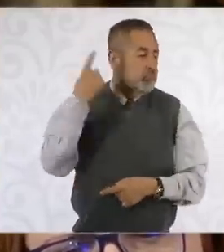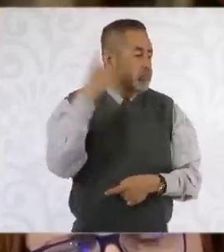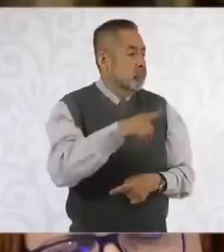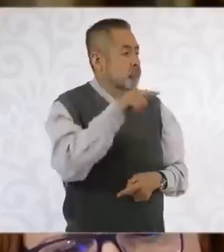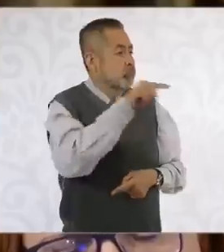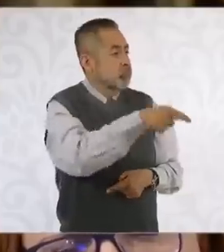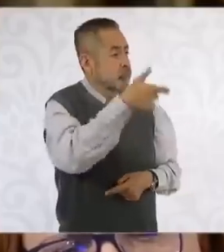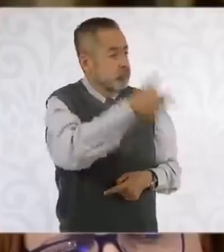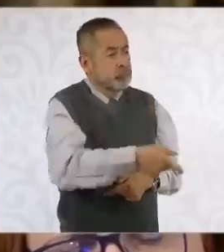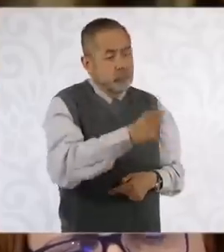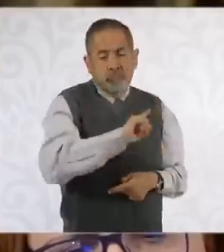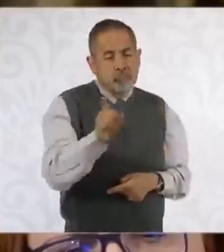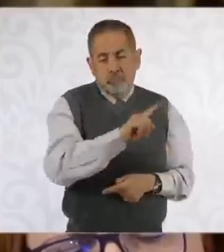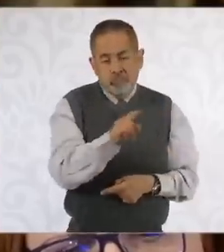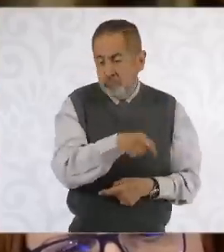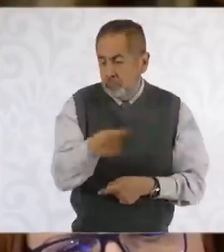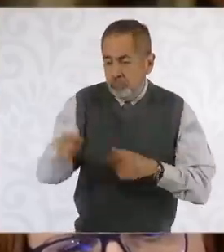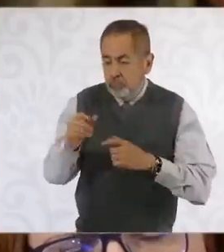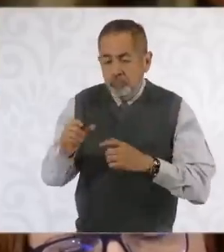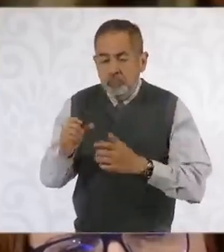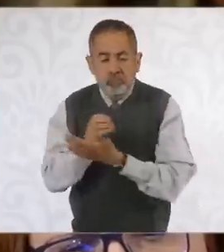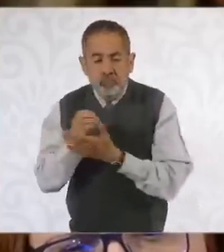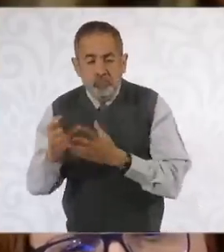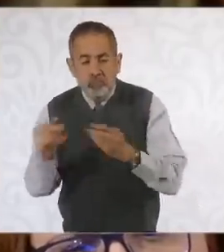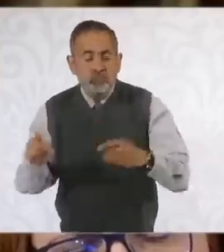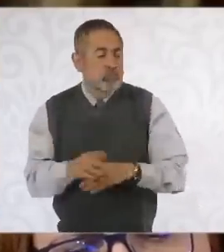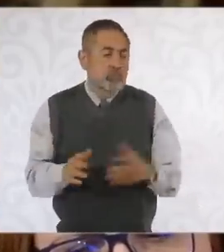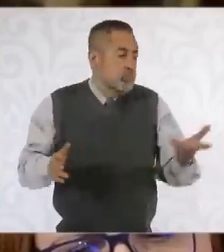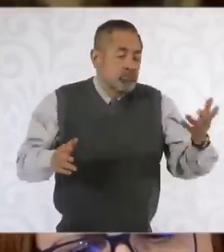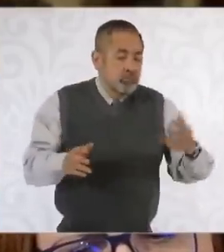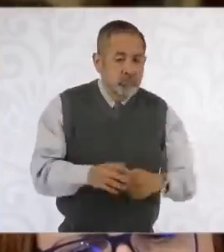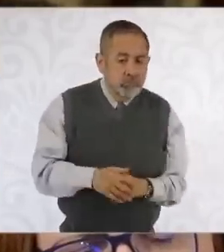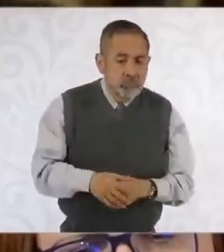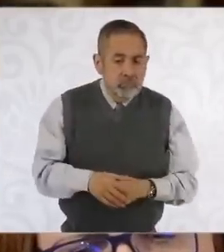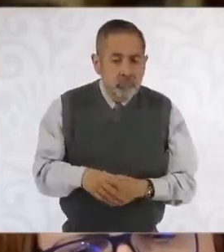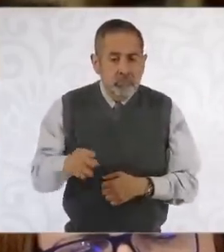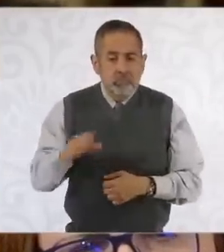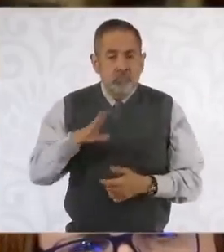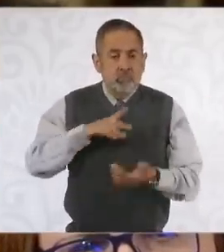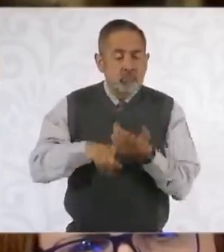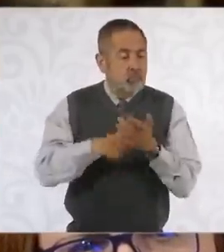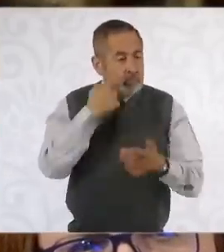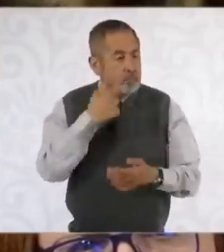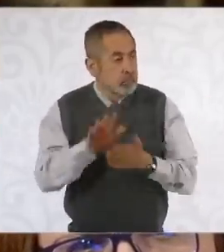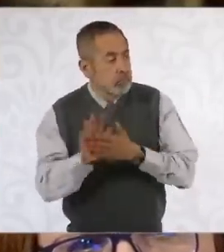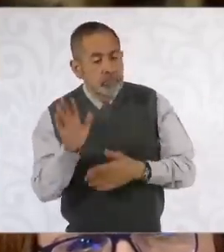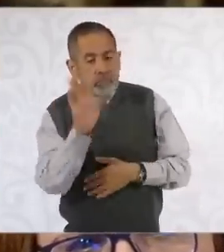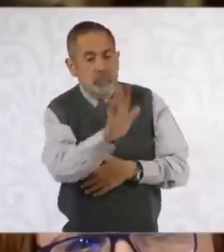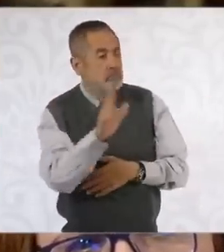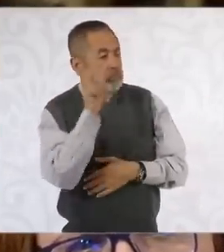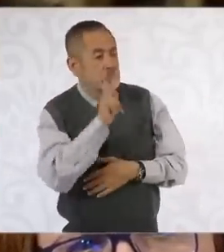que paguen esas curaciones porque pues no había no hay una forma un una prueba de que hubiera un